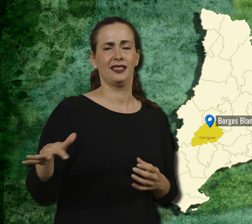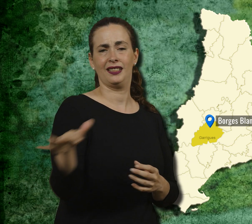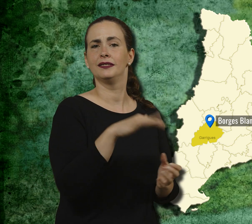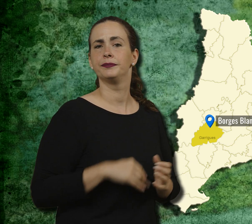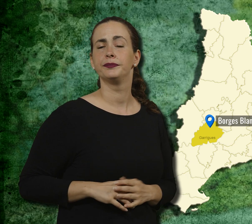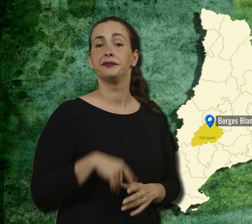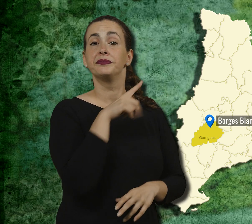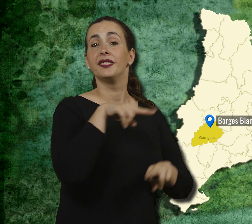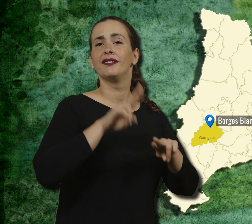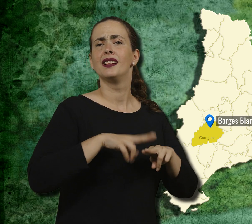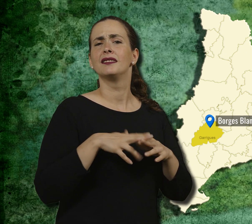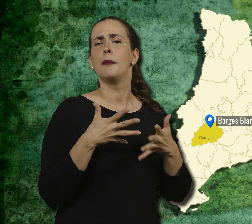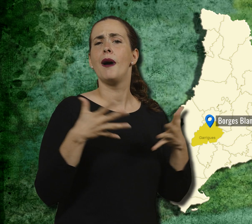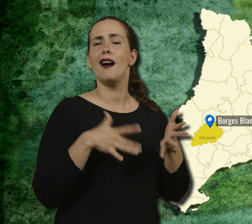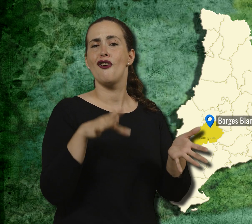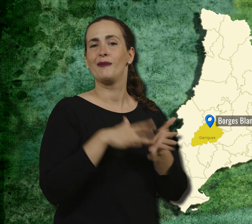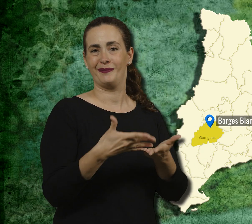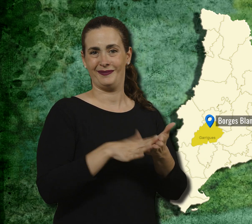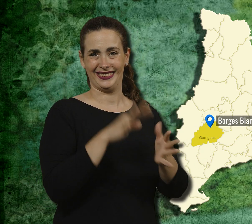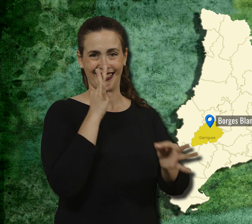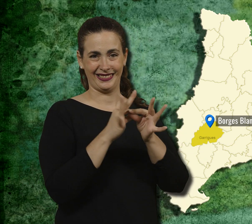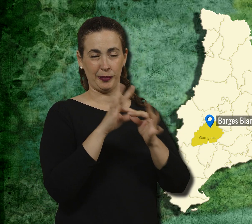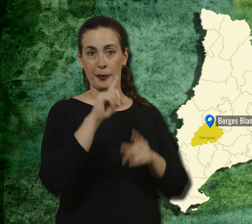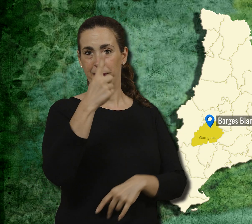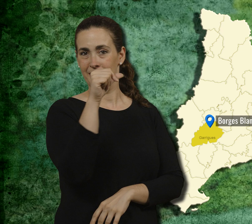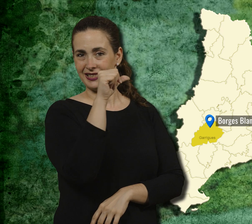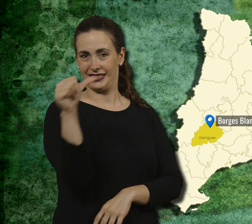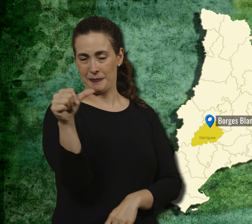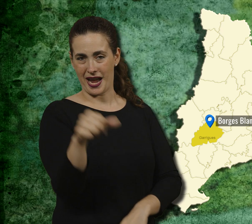Festa Major: Primera setmana de setembre.